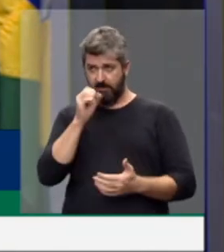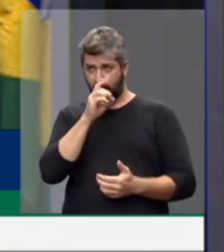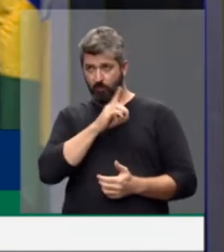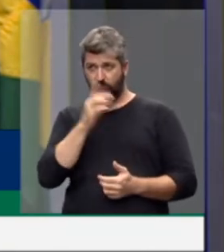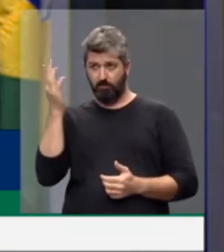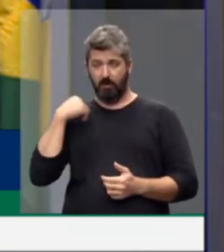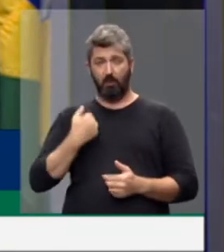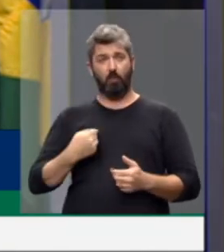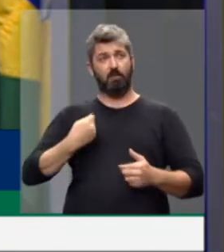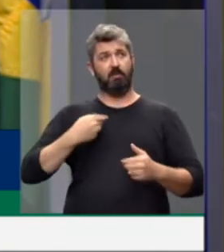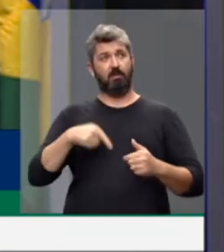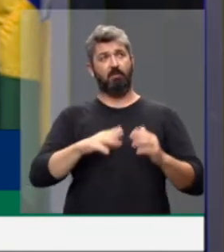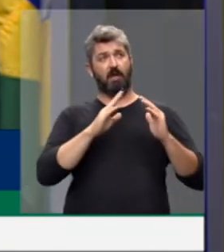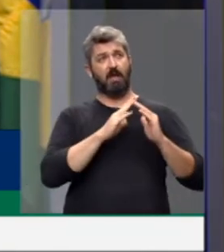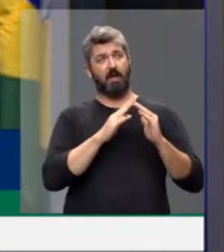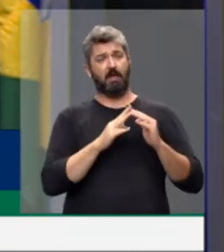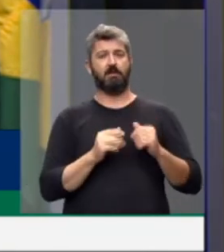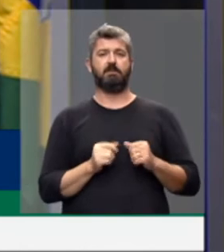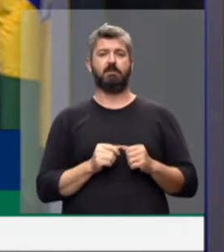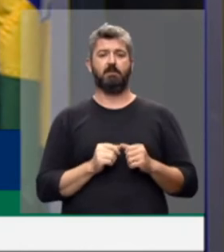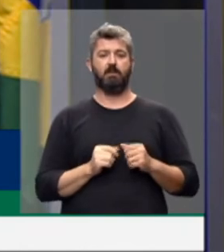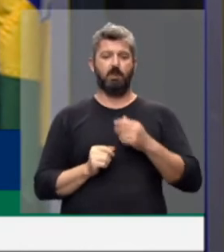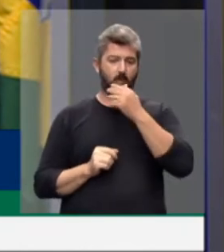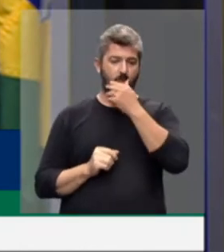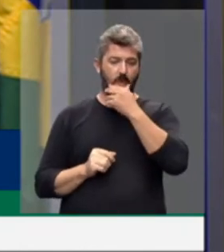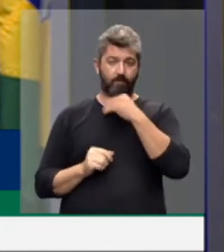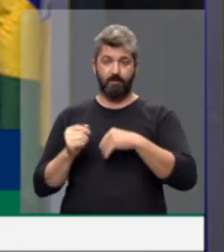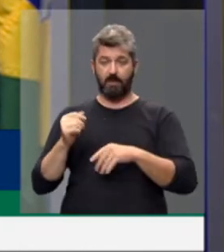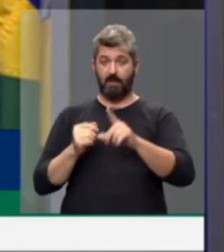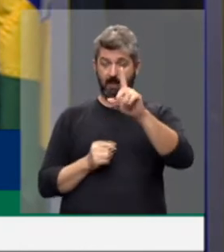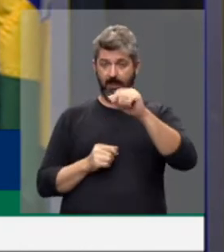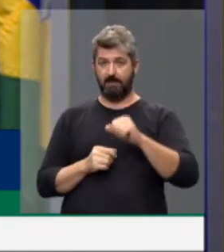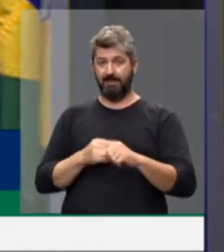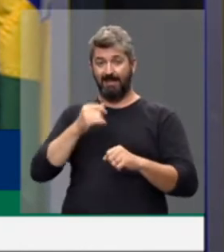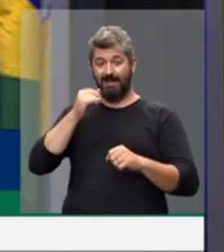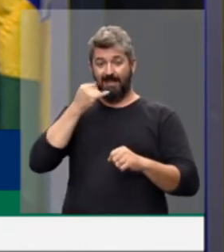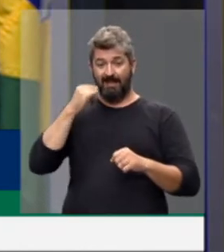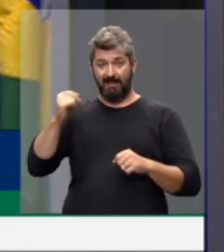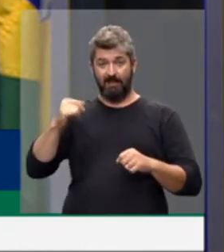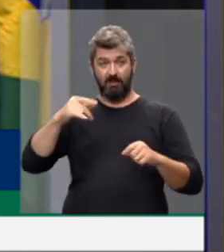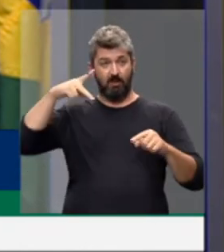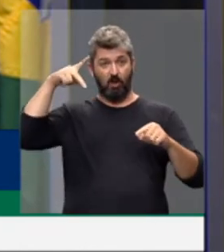ATÉ UMA CPI NO ESTADO, POR CONTA DESSA CONTA DE ENERGIA, ACREDITO TEMO, NESSE FINAL DE SEMANA ESTAVA EM CASA. A